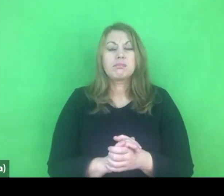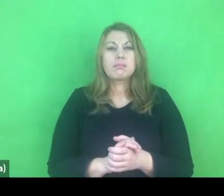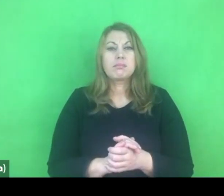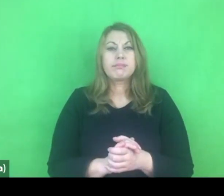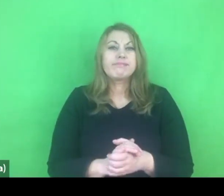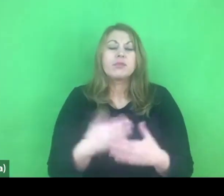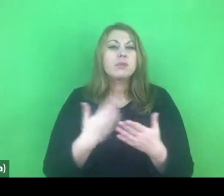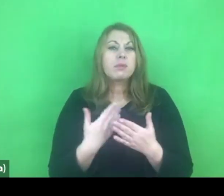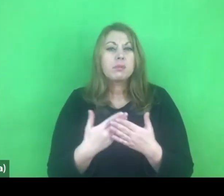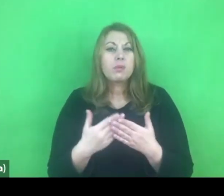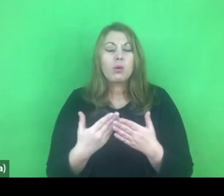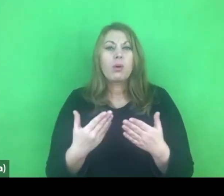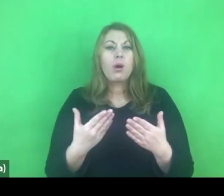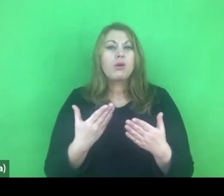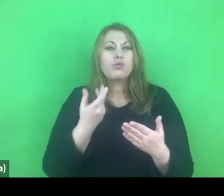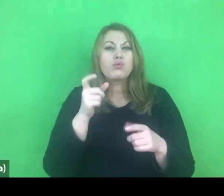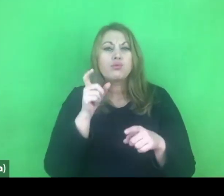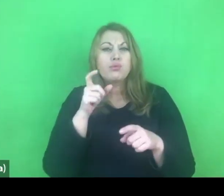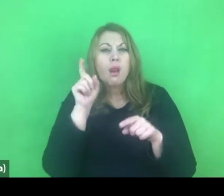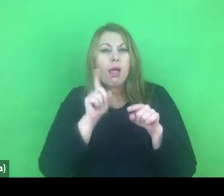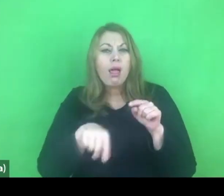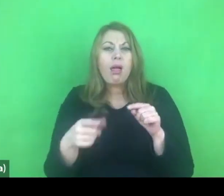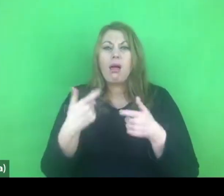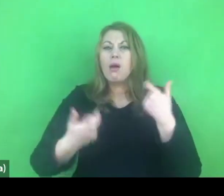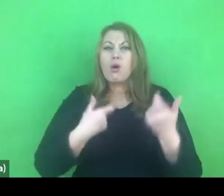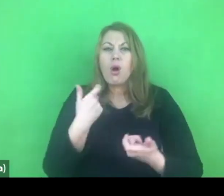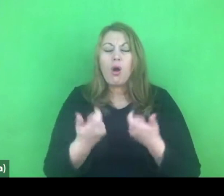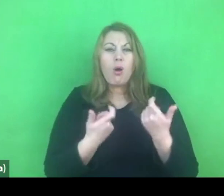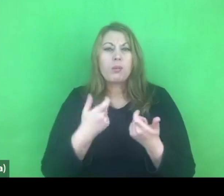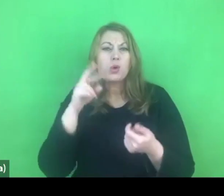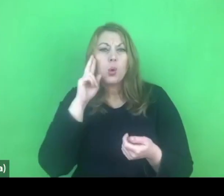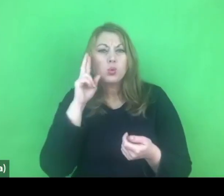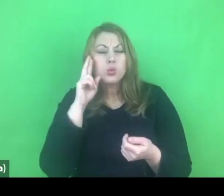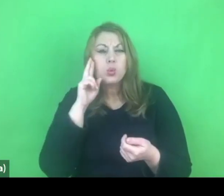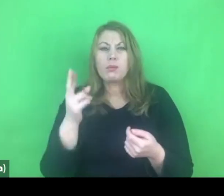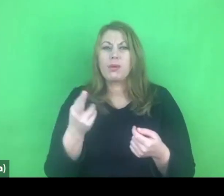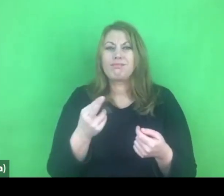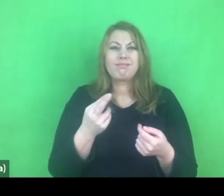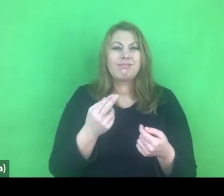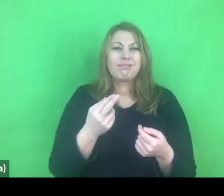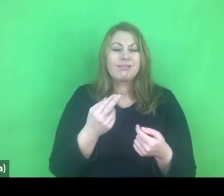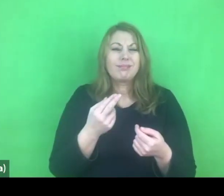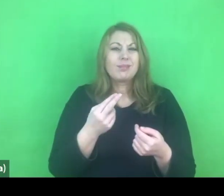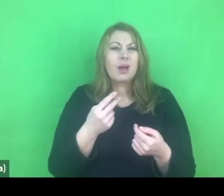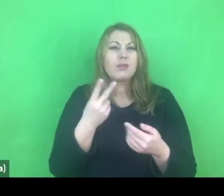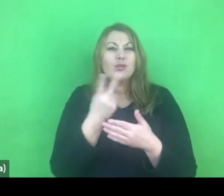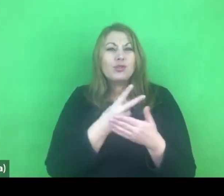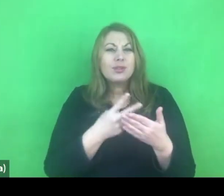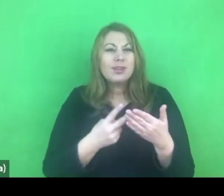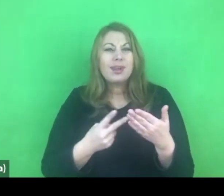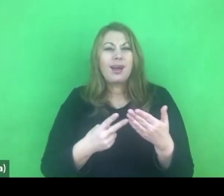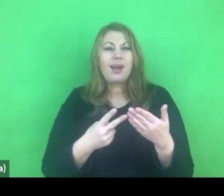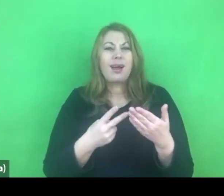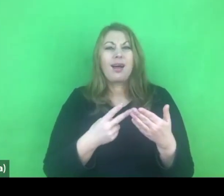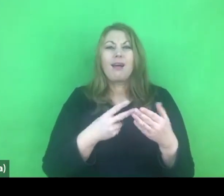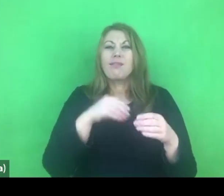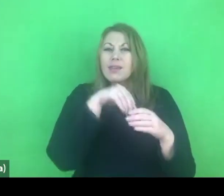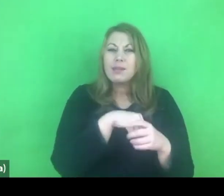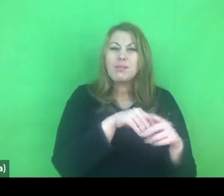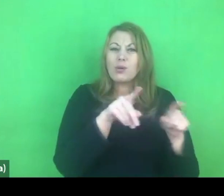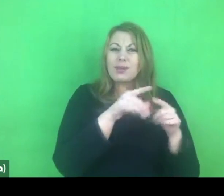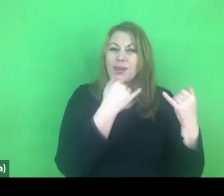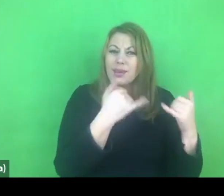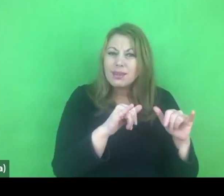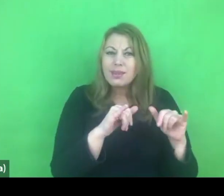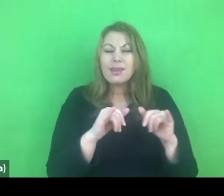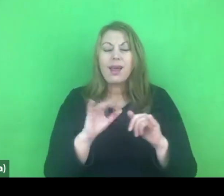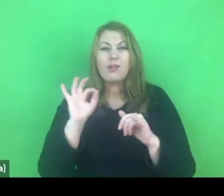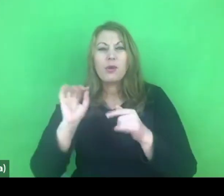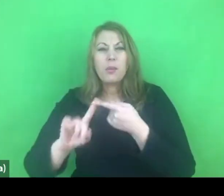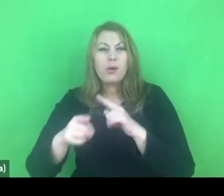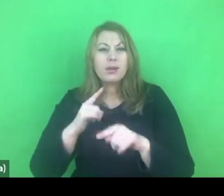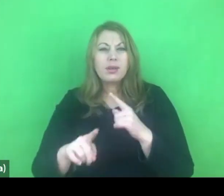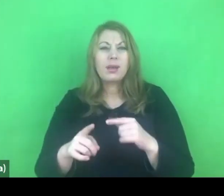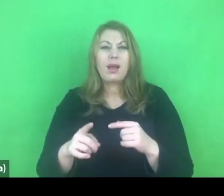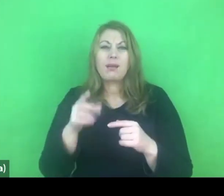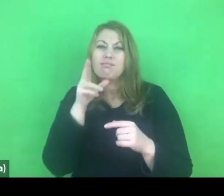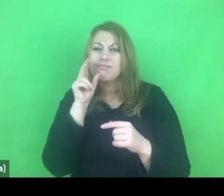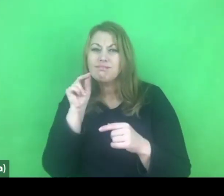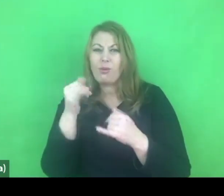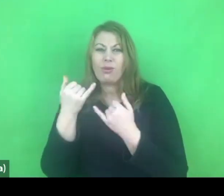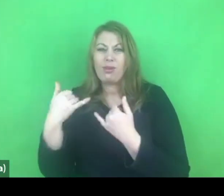i powodują znaczne zamieszanie i wybrzmienie tej konwencji w takim rozumieniu może być rzeczywiście zagrażające.